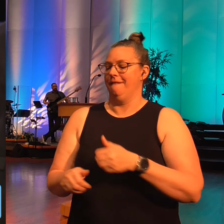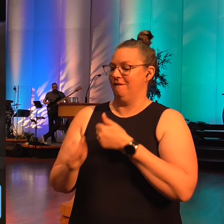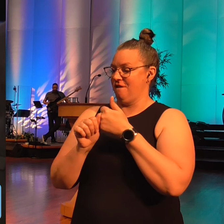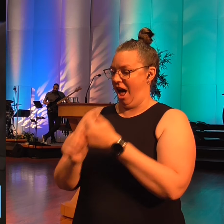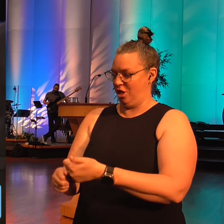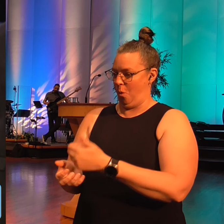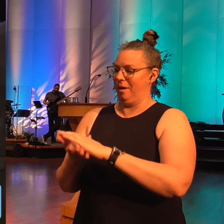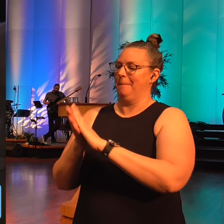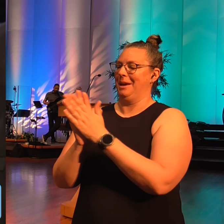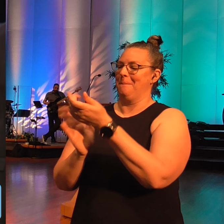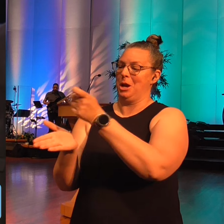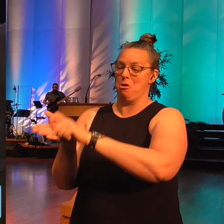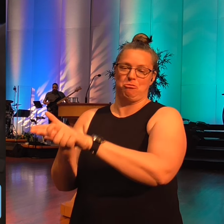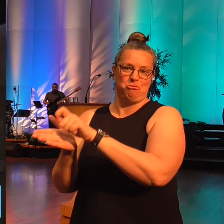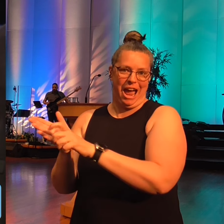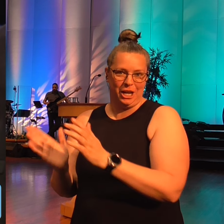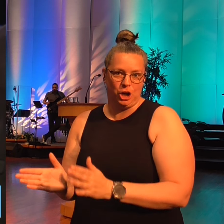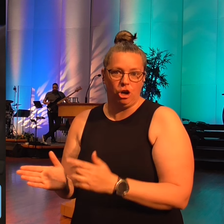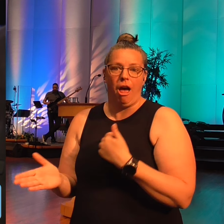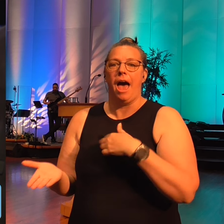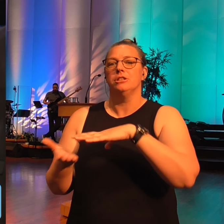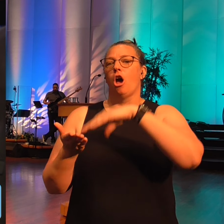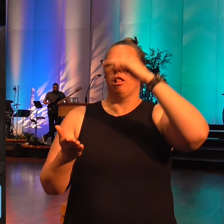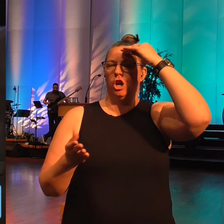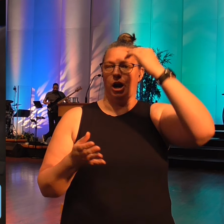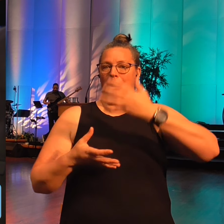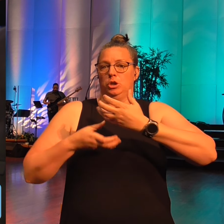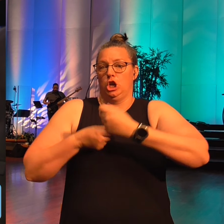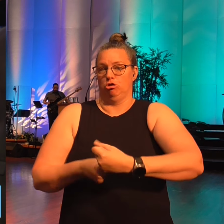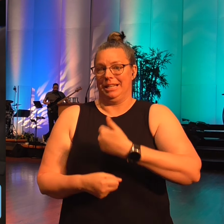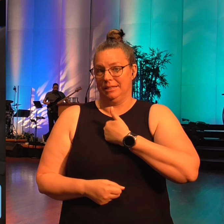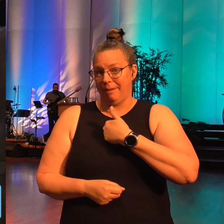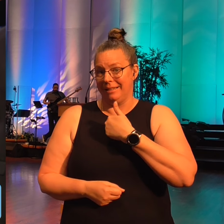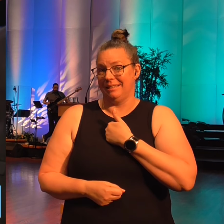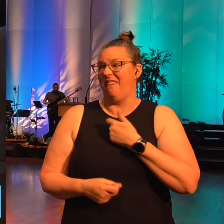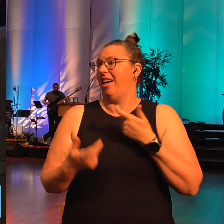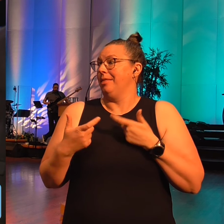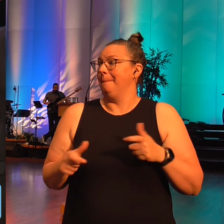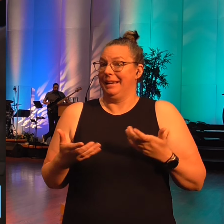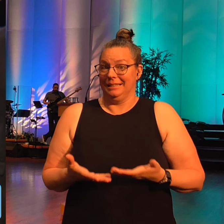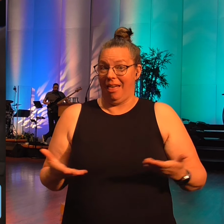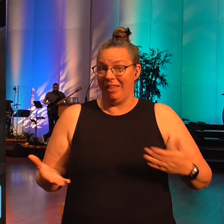escritora, realmente tuve que aprender a confiar en mí misma. Lo más importante que tuve que aprender fue